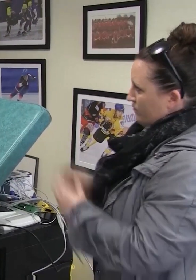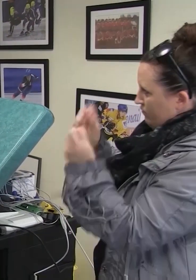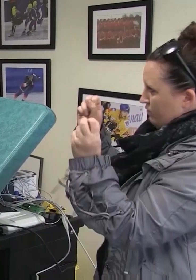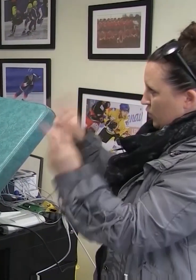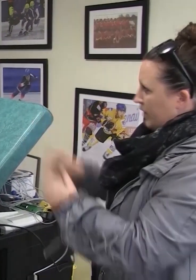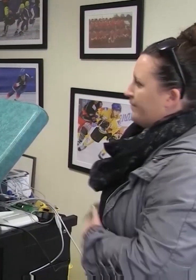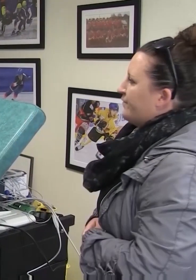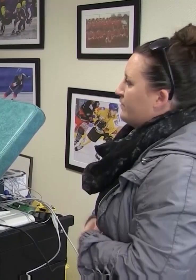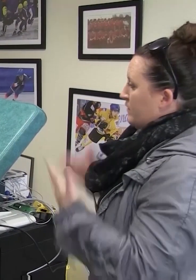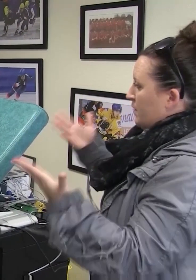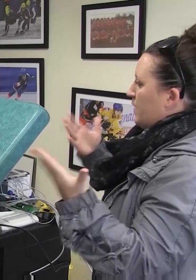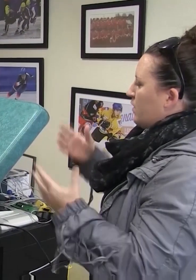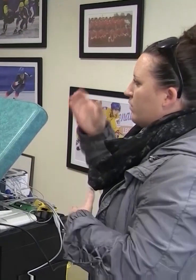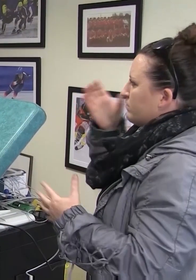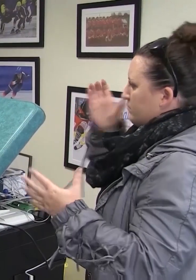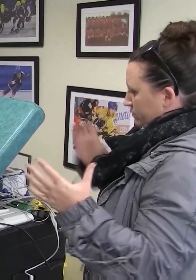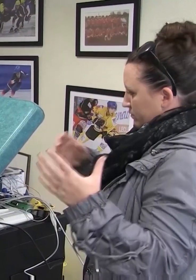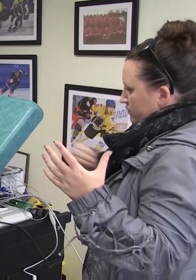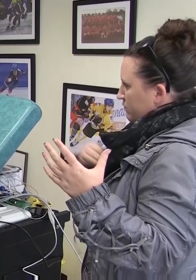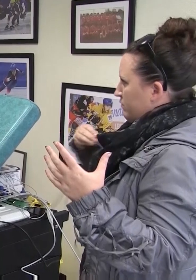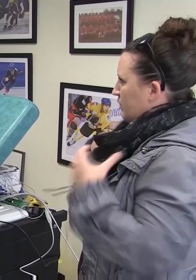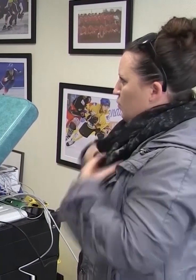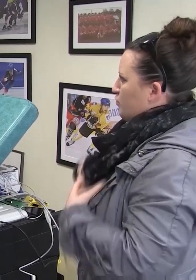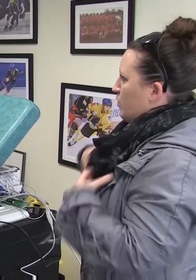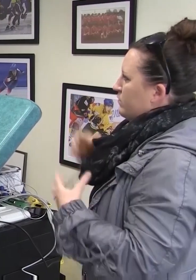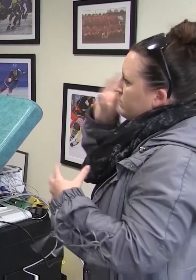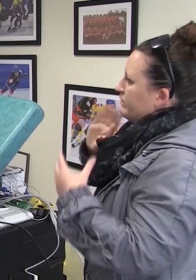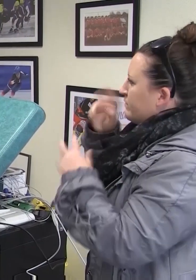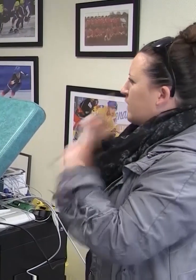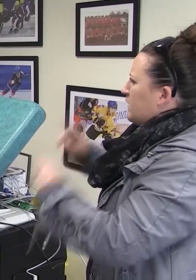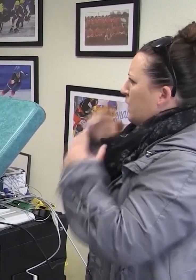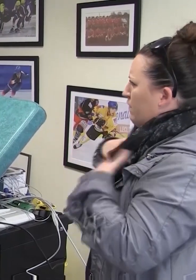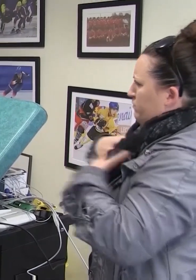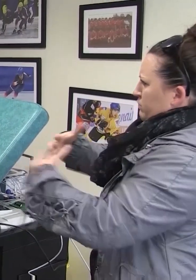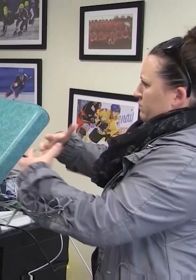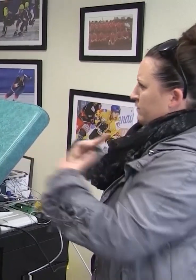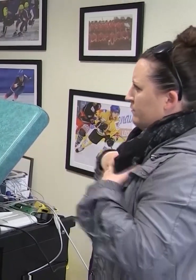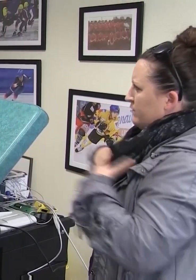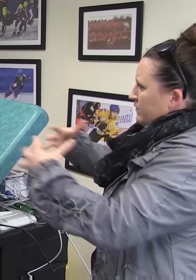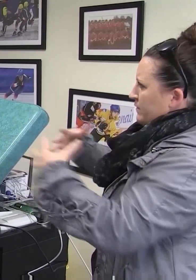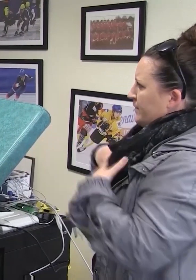ok Maintenant, je vais écouter vos poumons, respirez bien fort svp